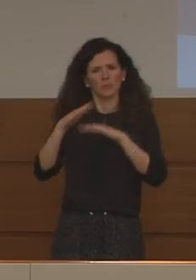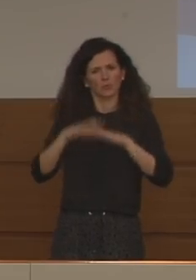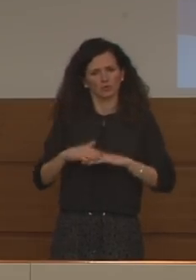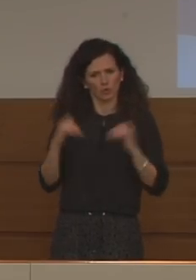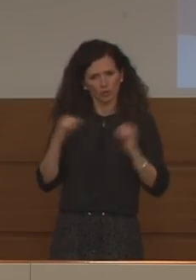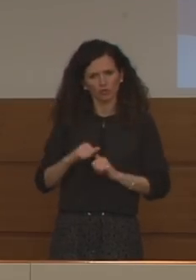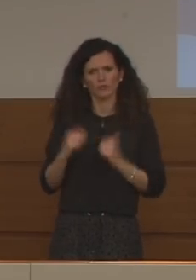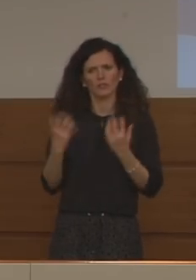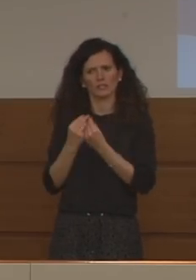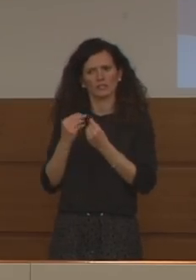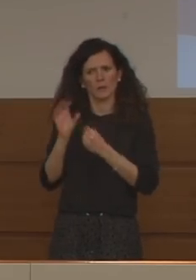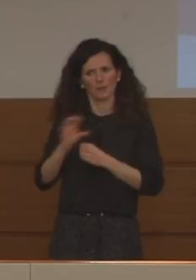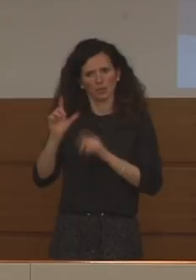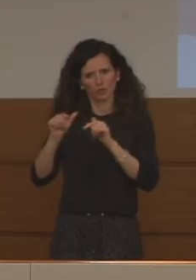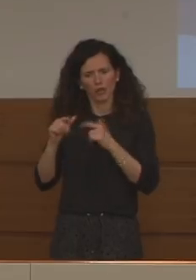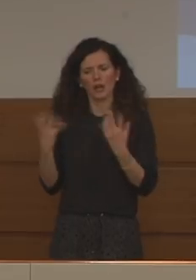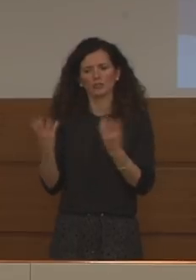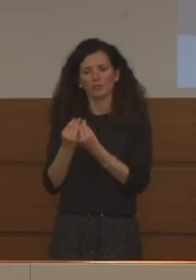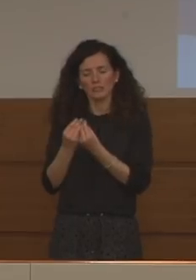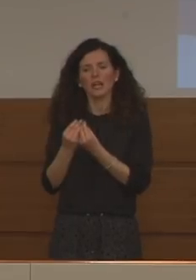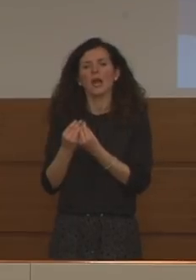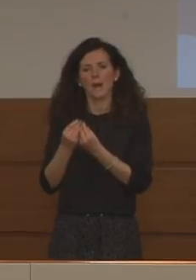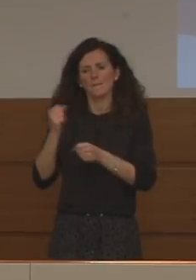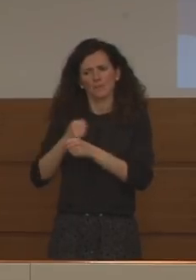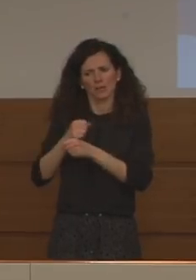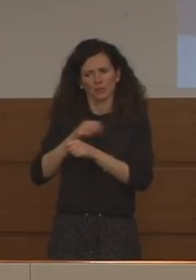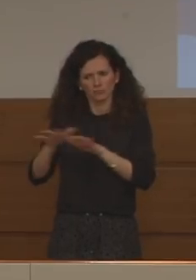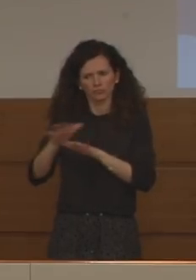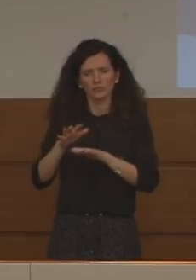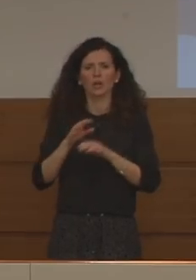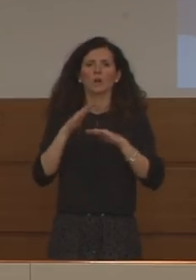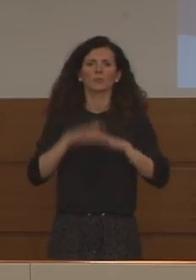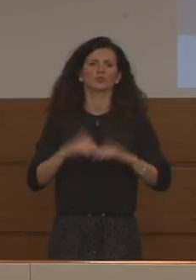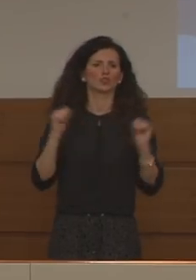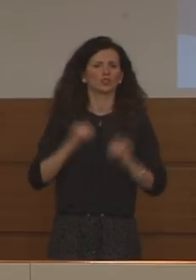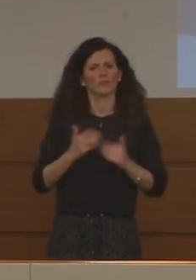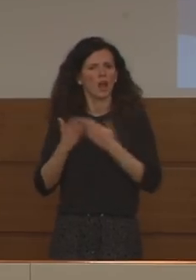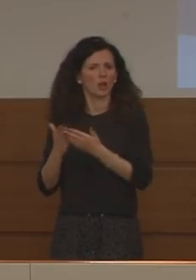disposizione per supportare qualora ce ne fosse bisogno.